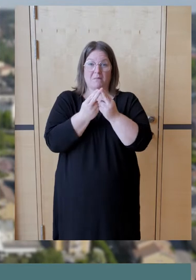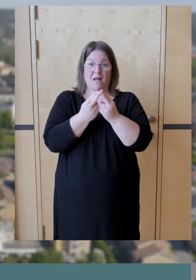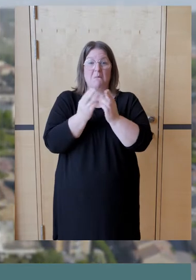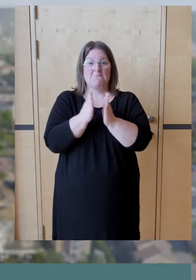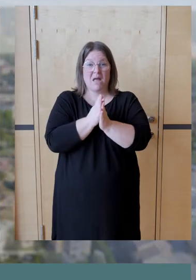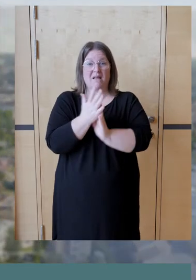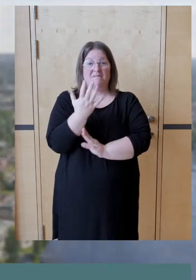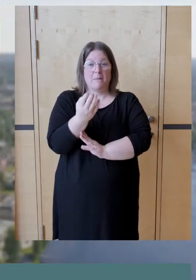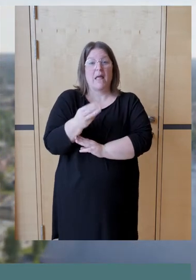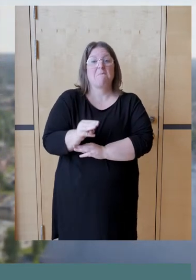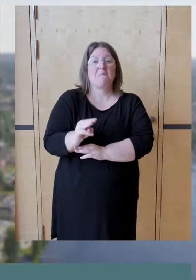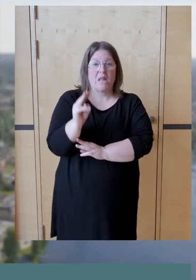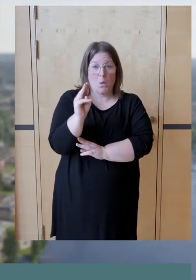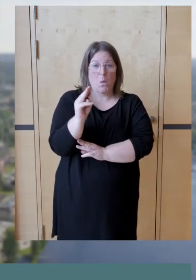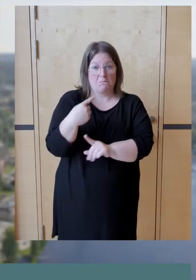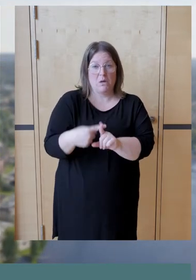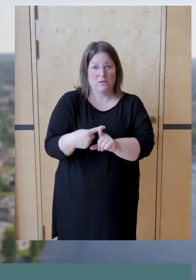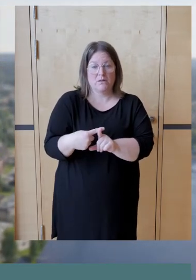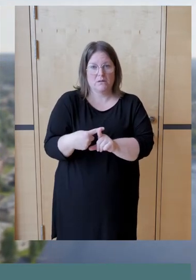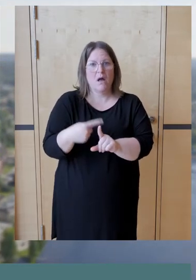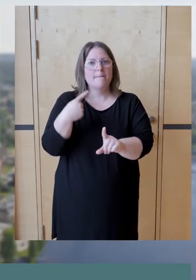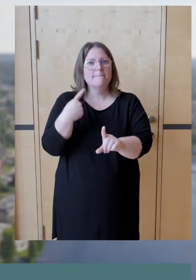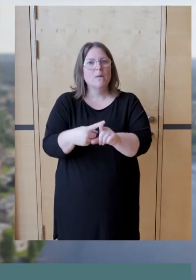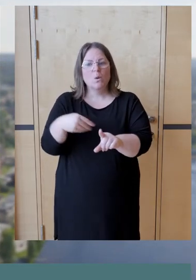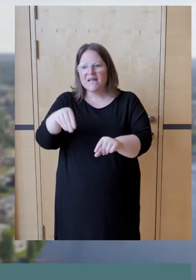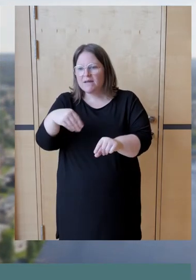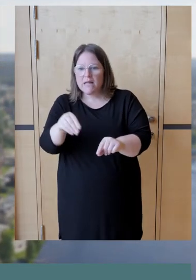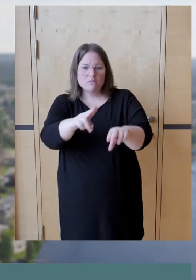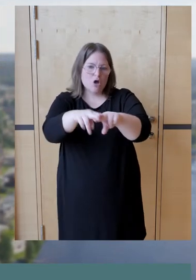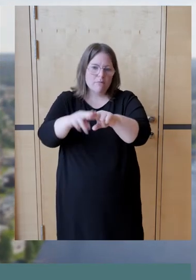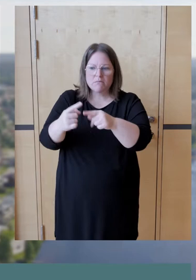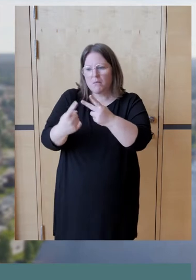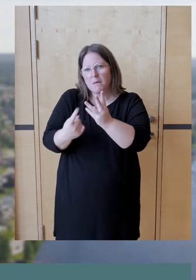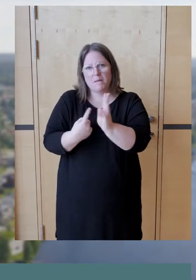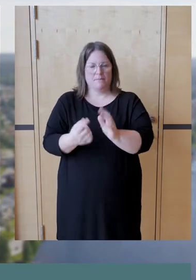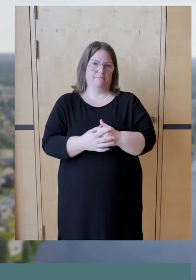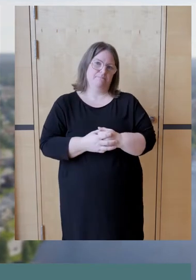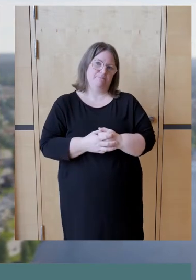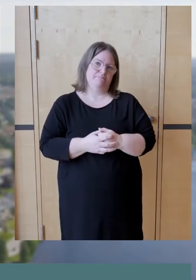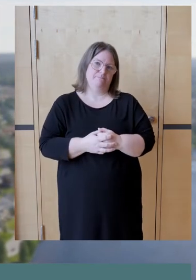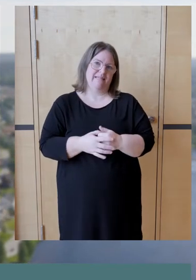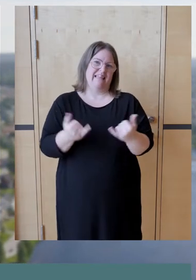Plus naturligtvis investeringar för inventarier med mera Idag nästan ett år efter beslut